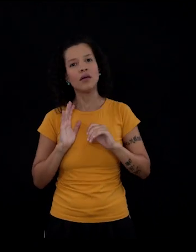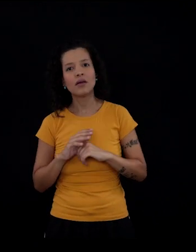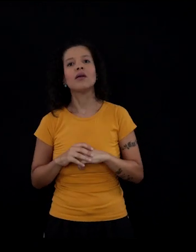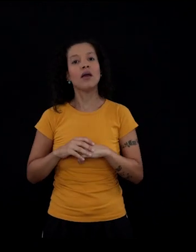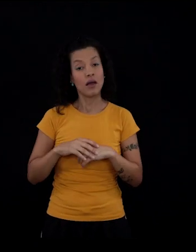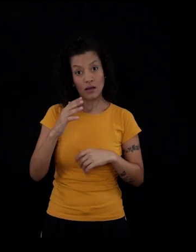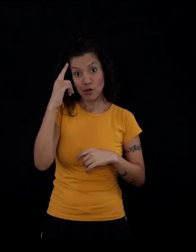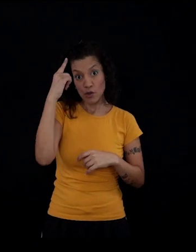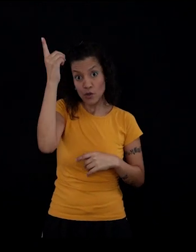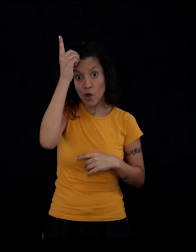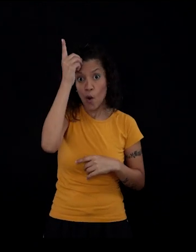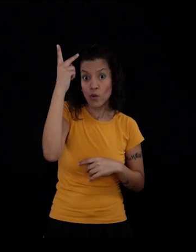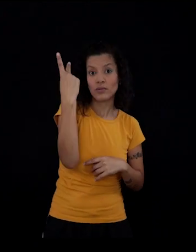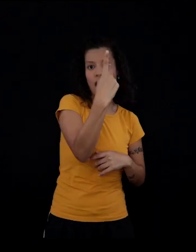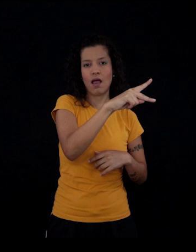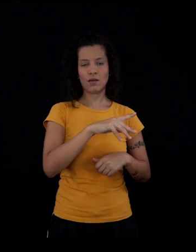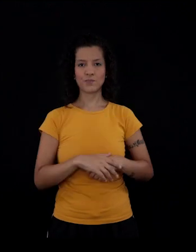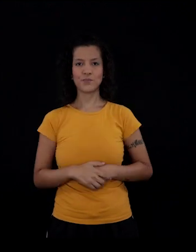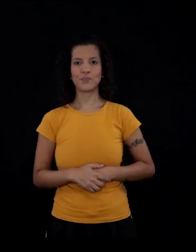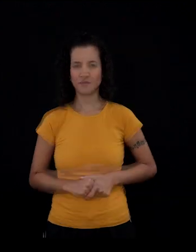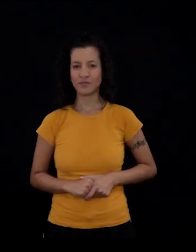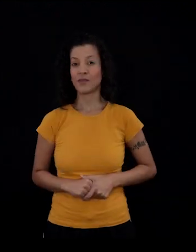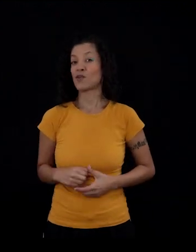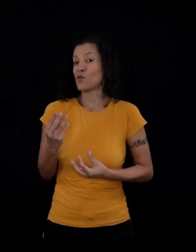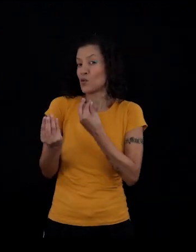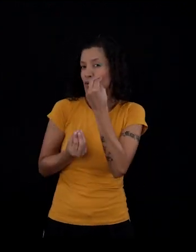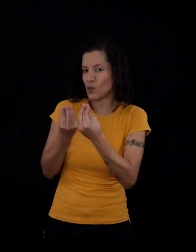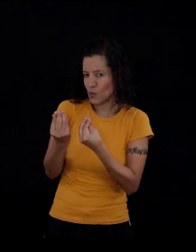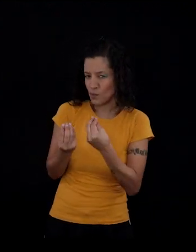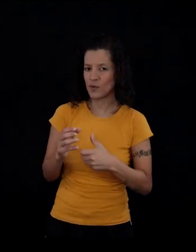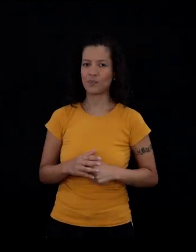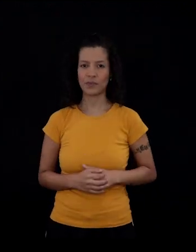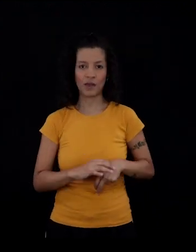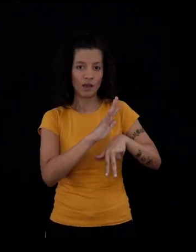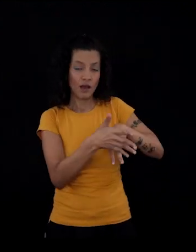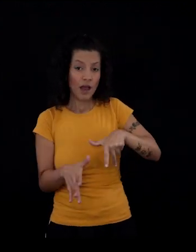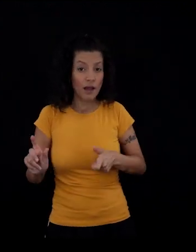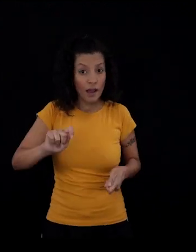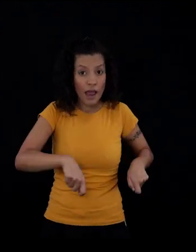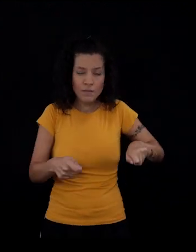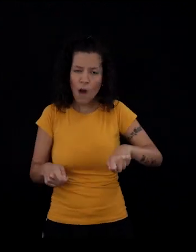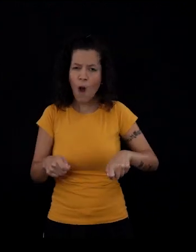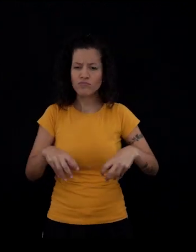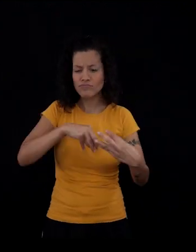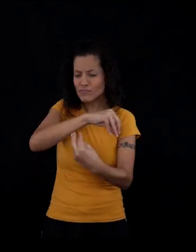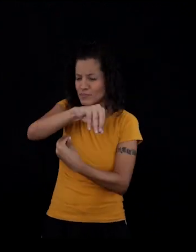por isso é que tem essa diferença de carimbó. É mais ou menos assim, o carimbó é tudo junto ao mesmo tempo.